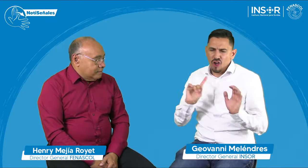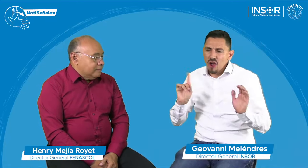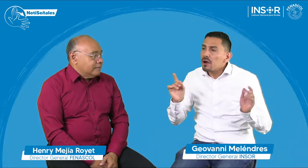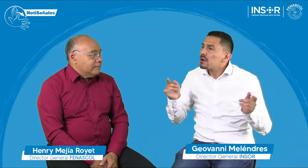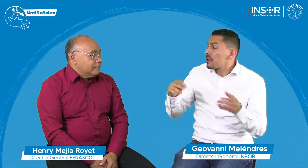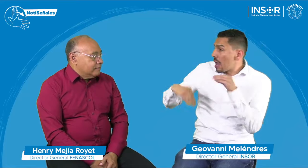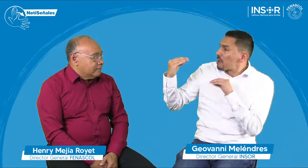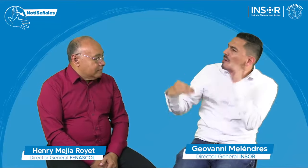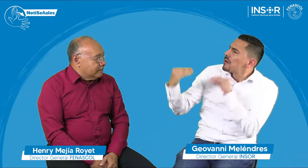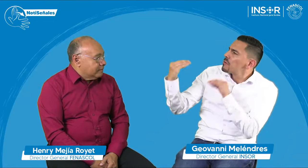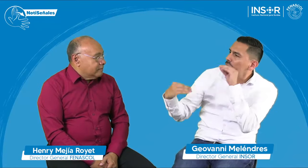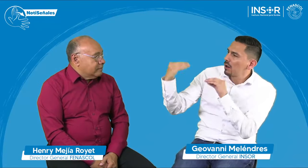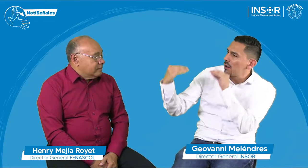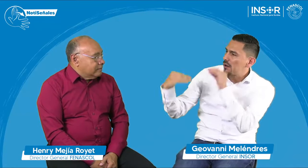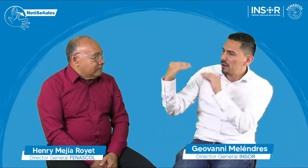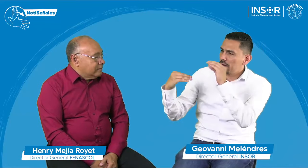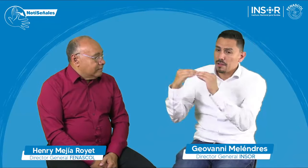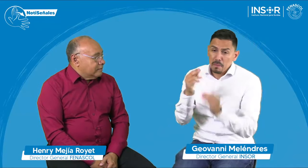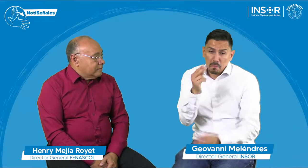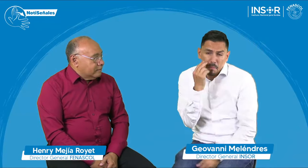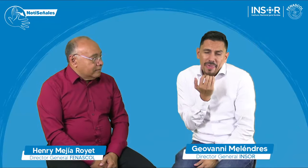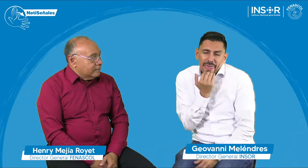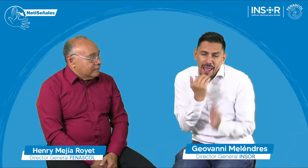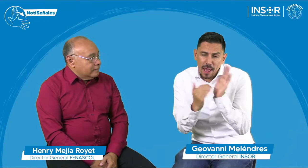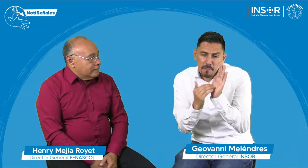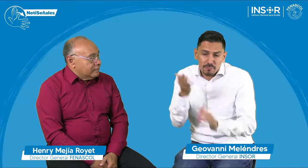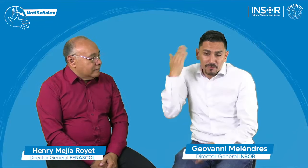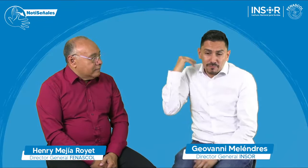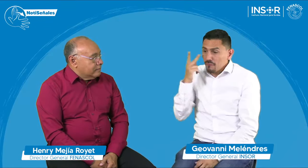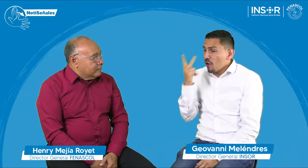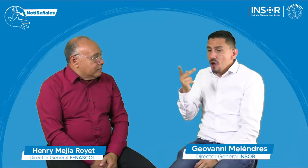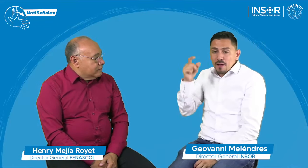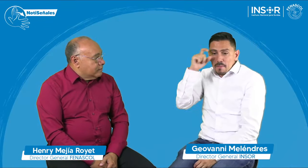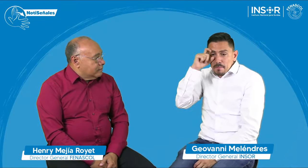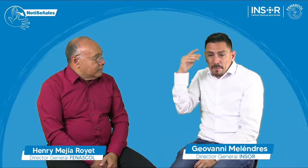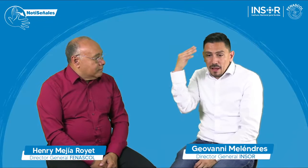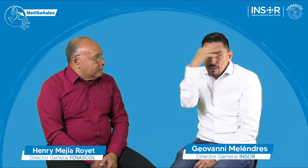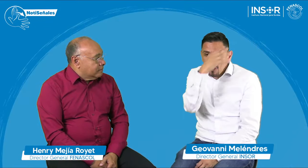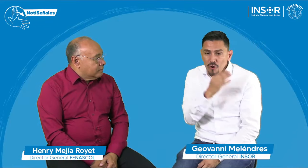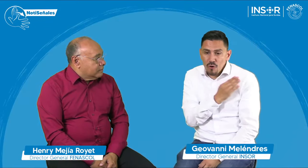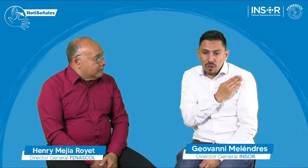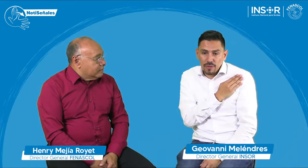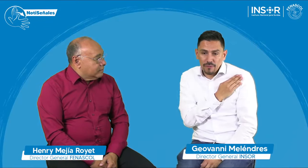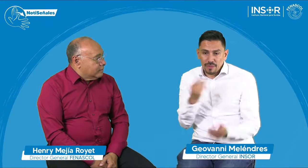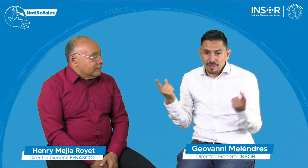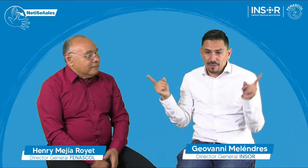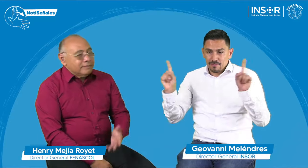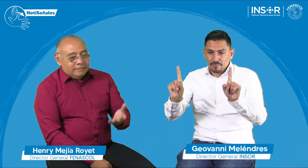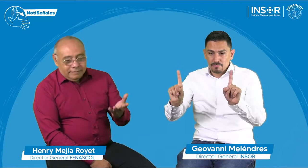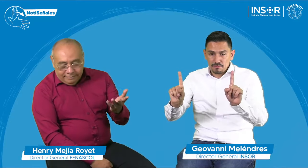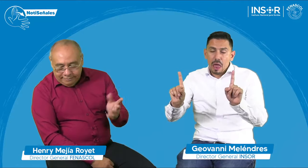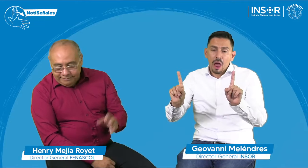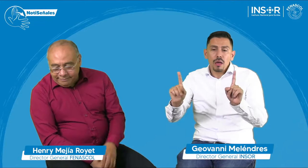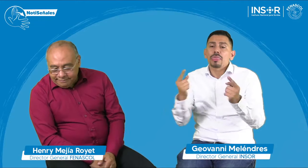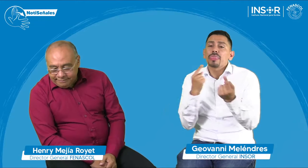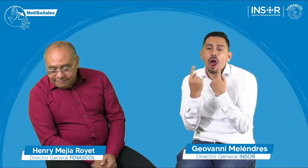postura. Yo estoy bien y tú estás mal. No. Eh es un no funciona eh si hay desacuerdos hay que buscar la manera de